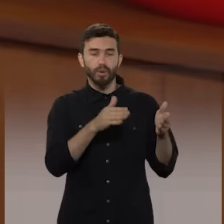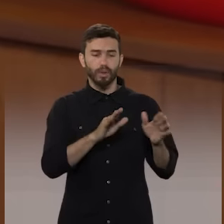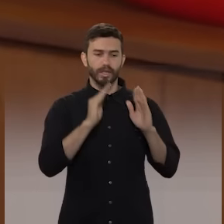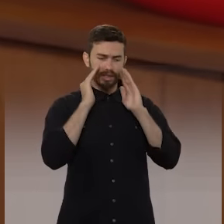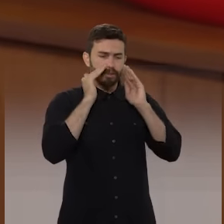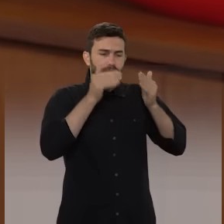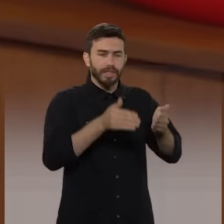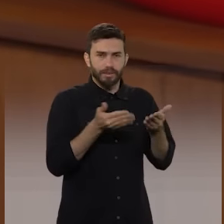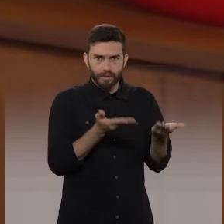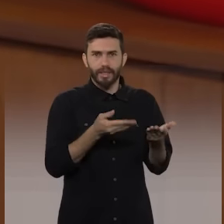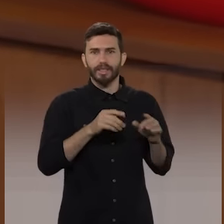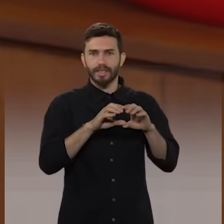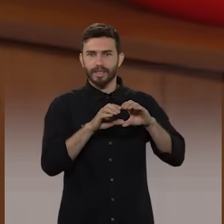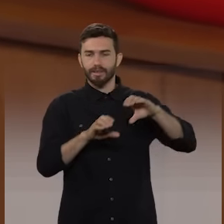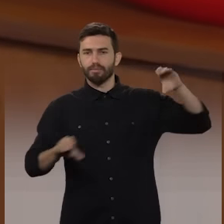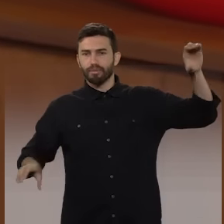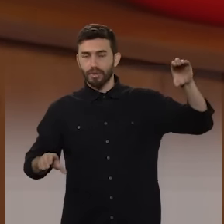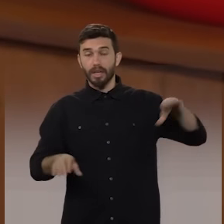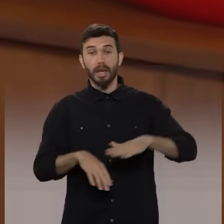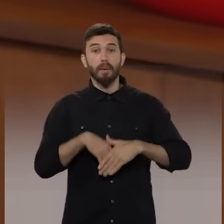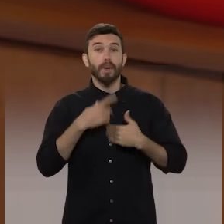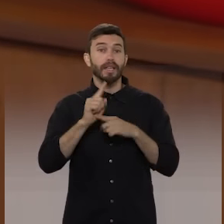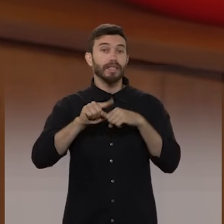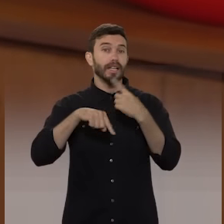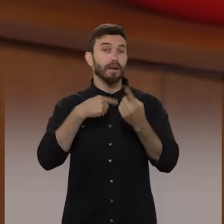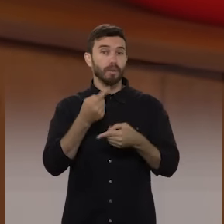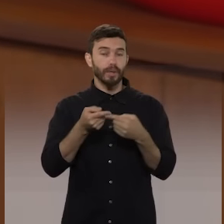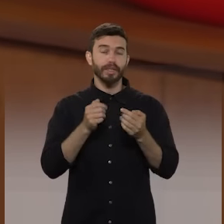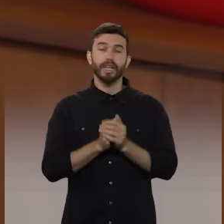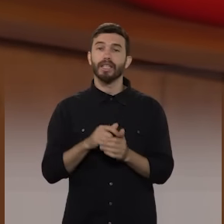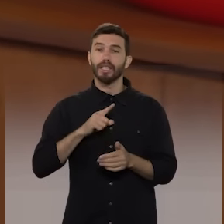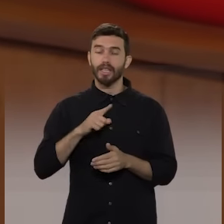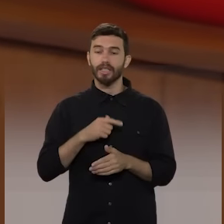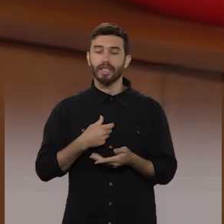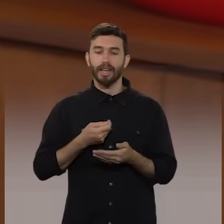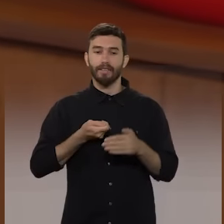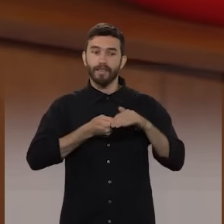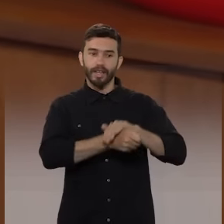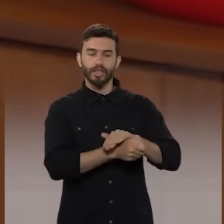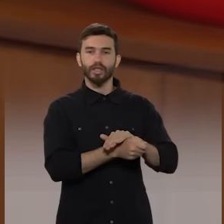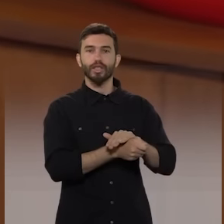A partir daí, começamos a fazer investimentos em equipamentos de produção de cabos elétricos.